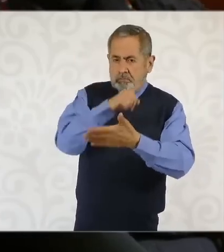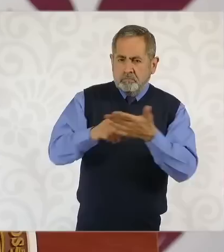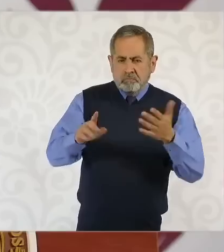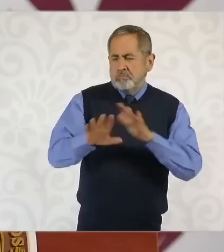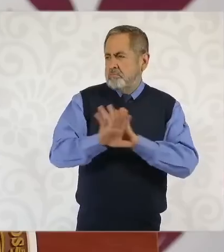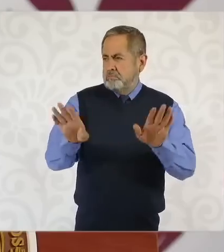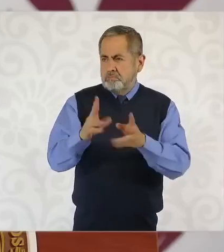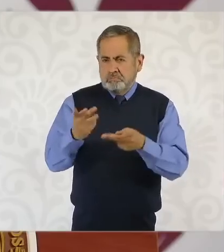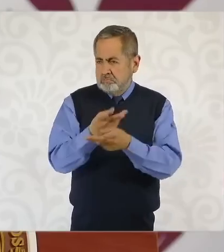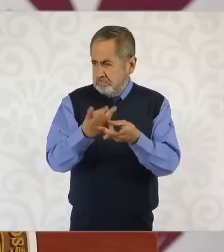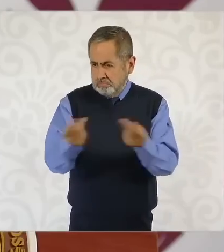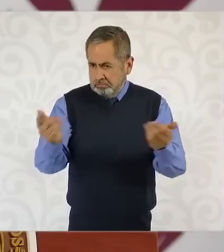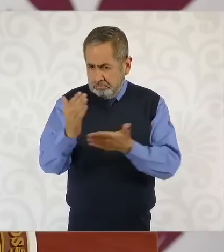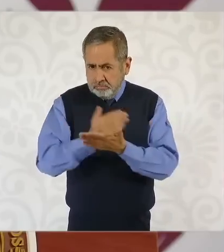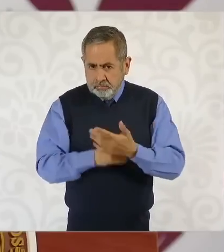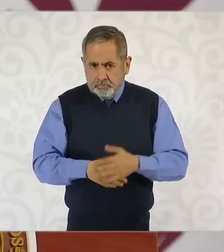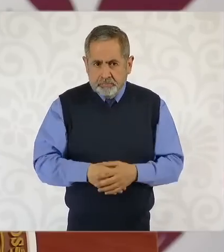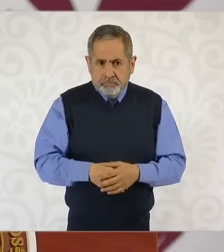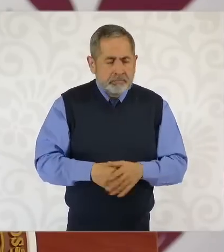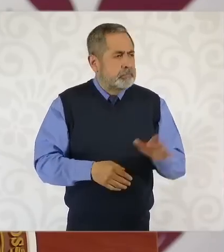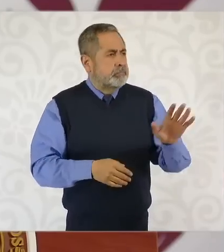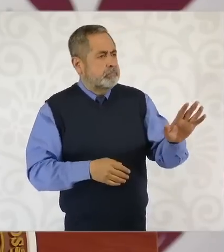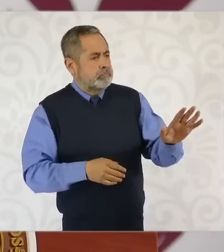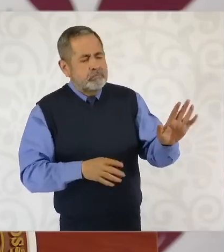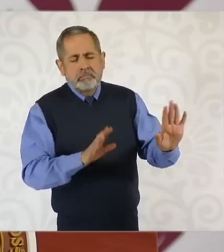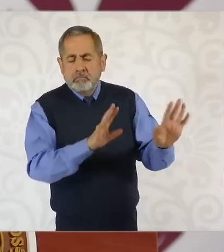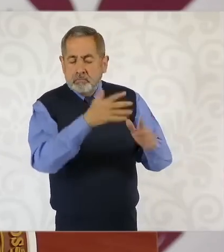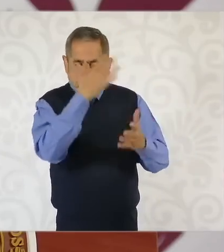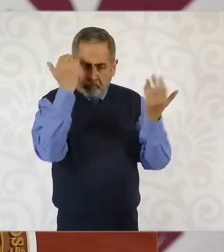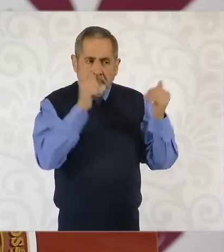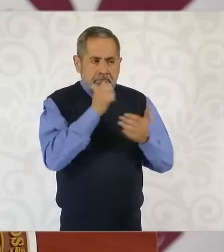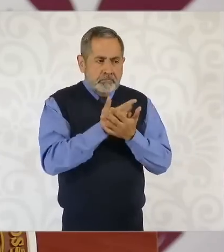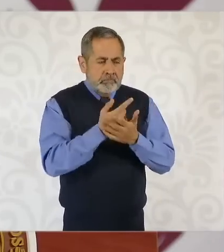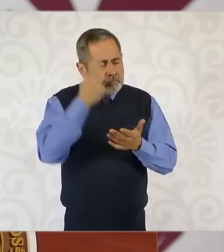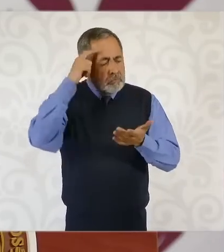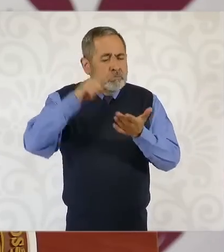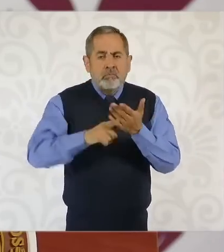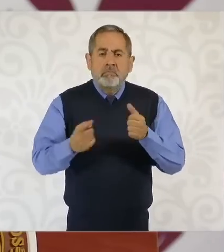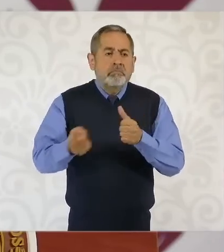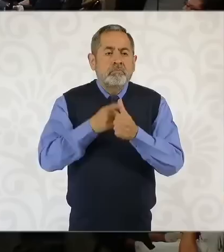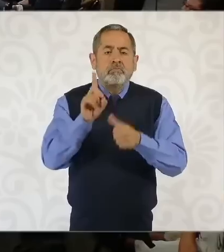creo que de todas maneras hay que reunirnos hay que dar información entonces la muy importante